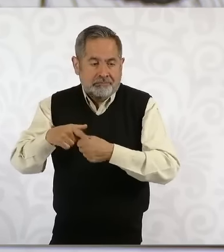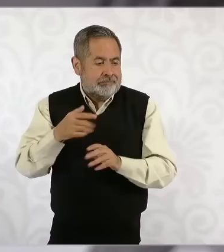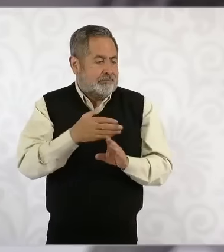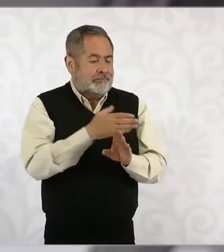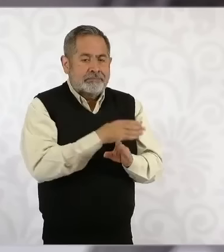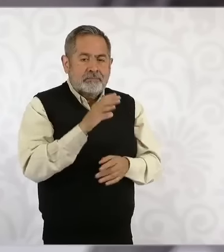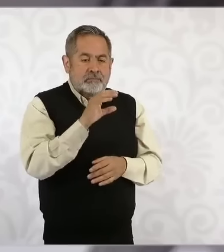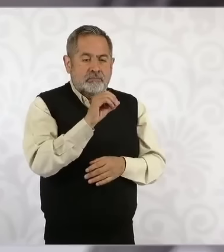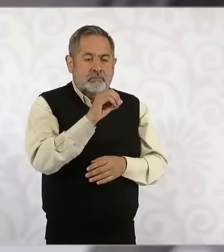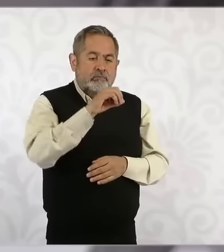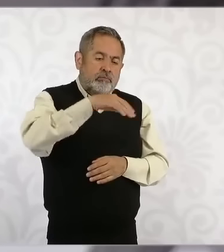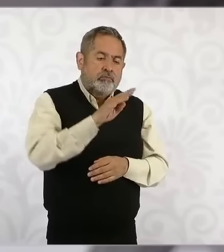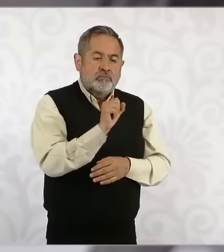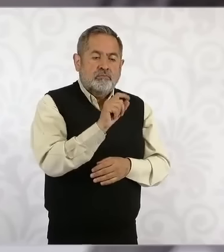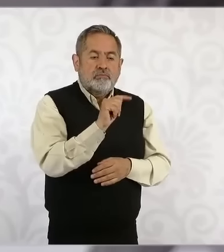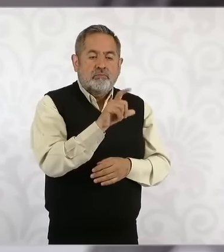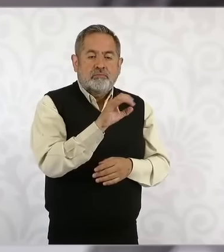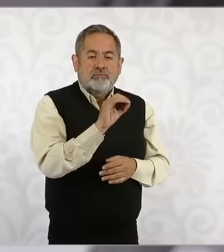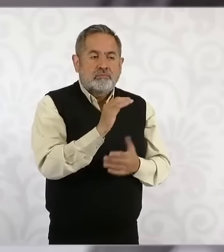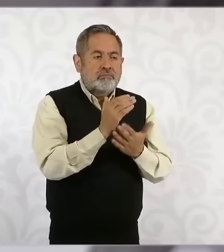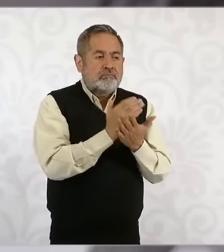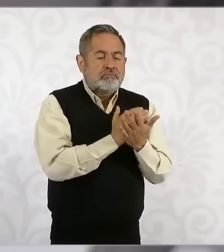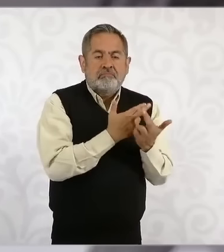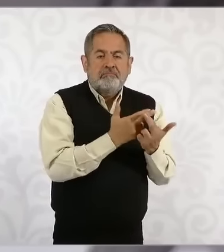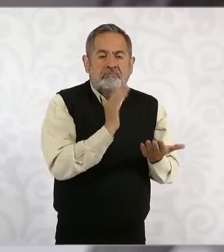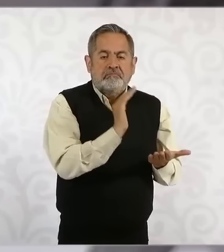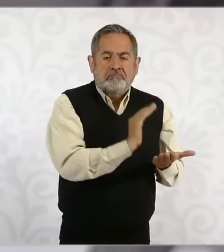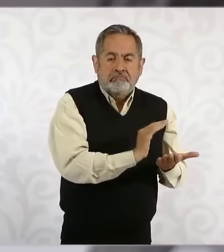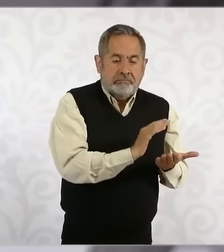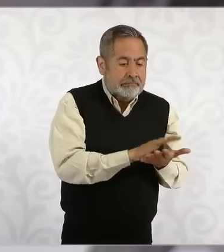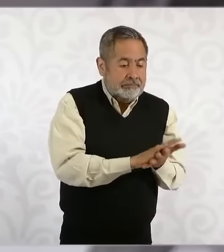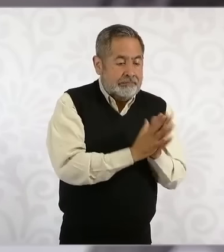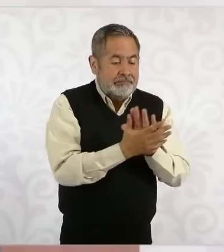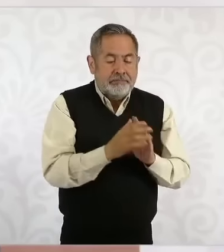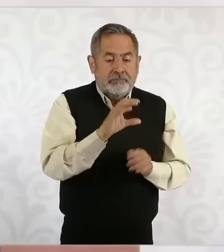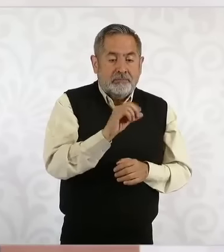un residuo de la generación. Se va a producir ahora coque, que también lo vamos a utilizar